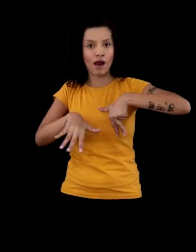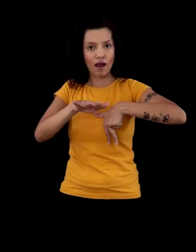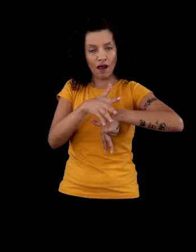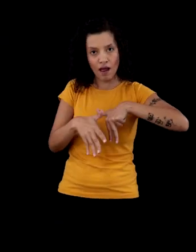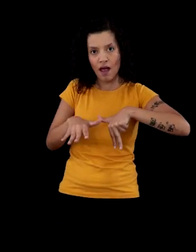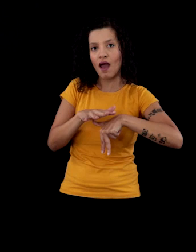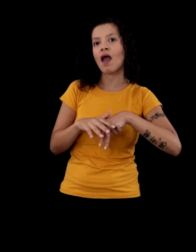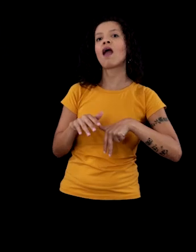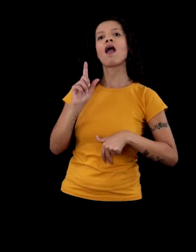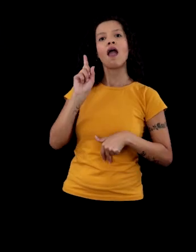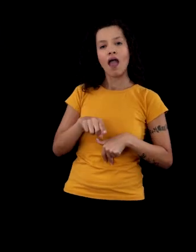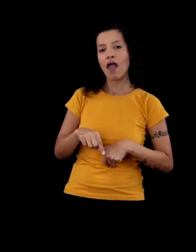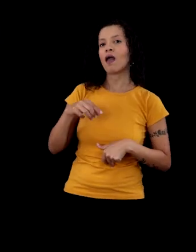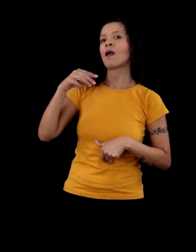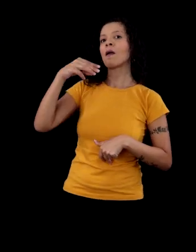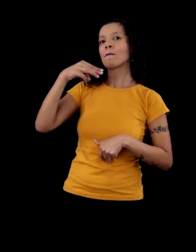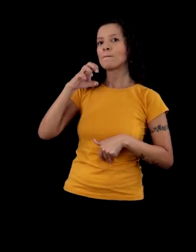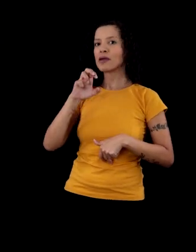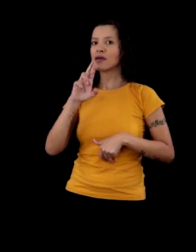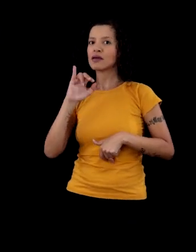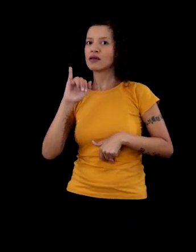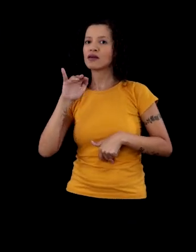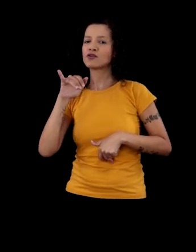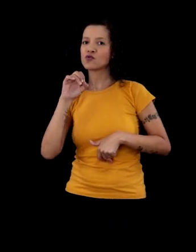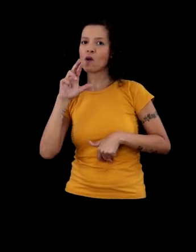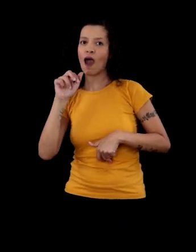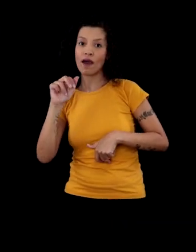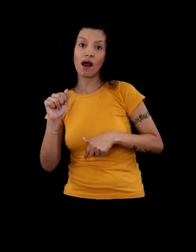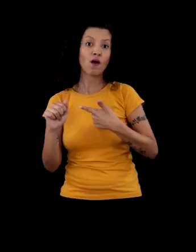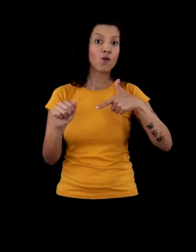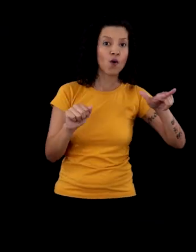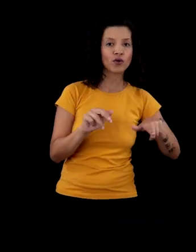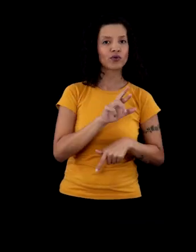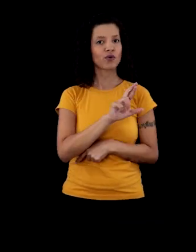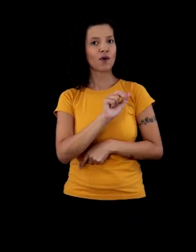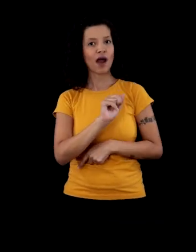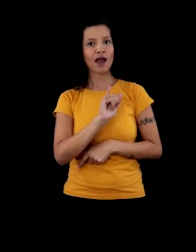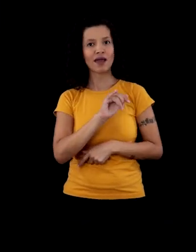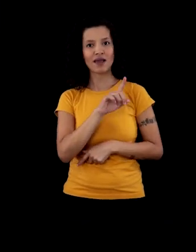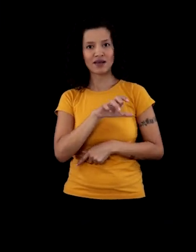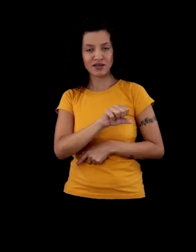que eram o “Chamego Mirijuara” – que iniciamos com “Chamego de Mirijuara” – depois “Raízes do Pará”